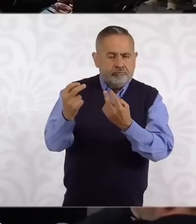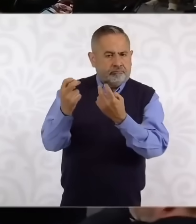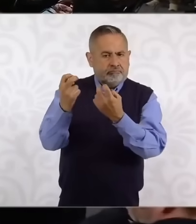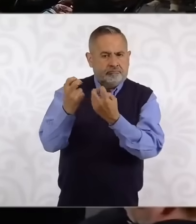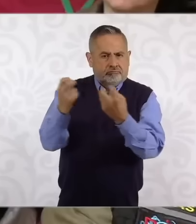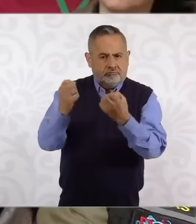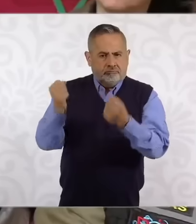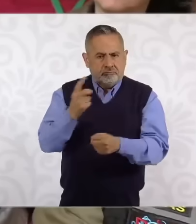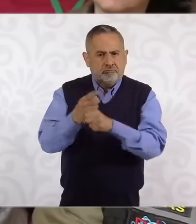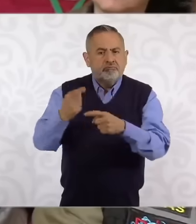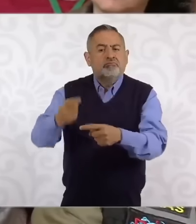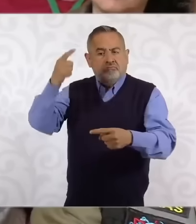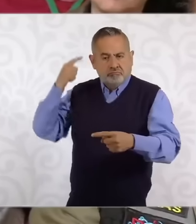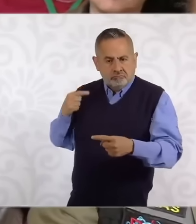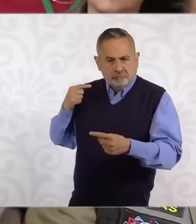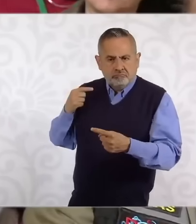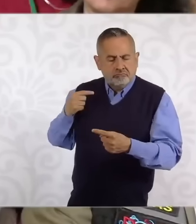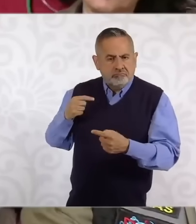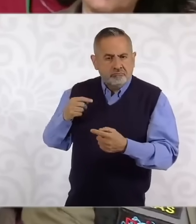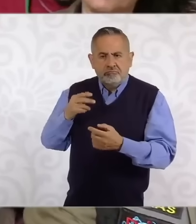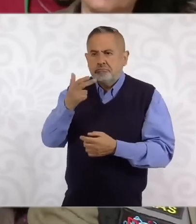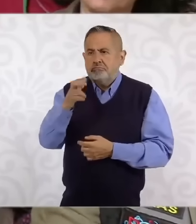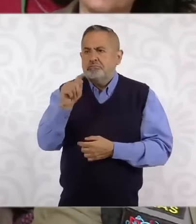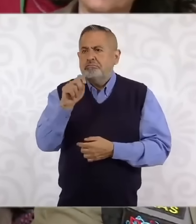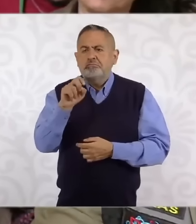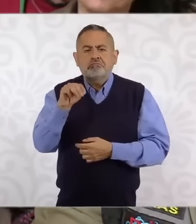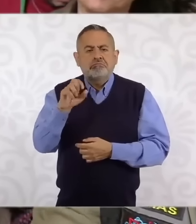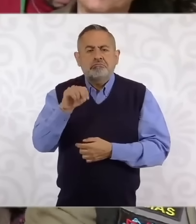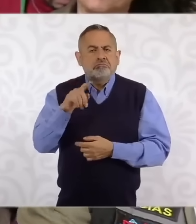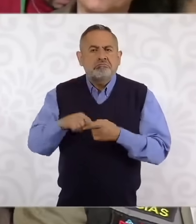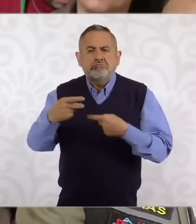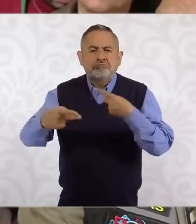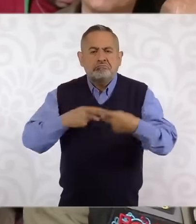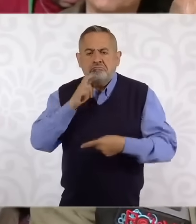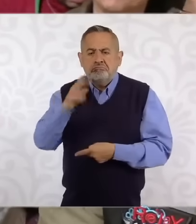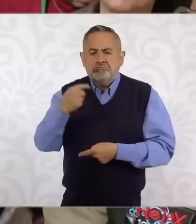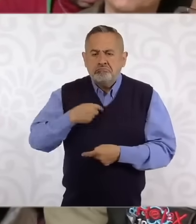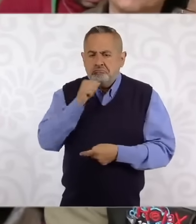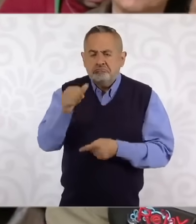desde la última vez que estaba estuvo Gersmanero aquí que no supo cómo explicar que enviaron gente